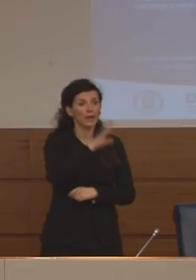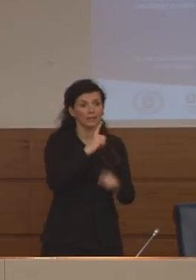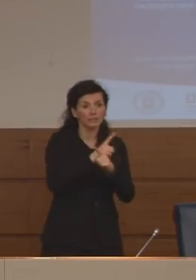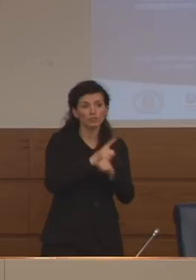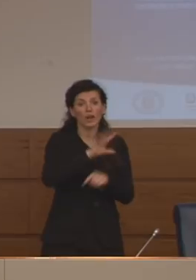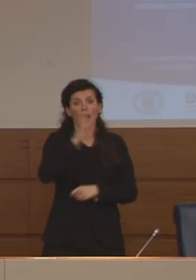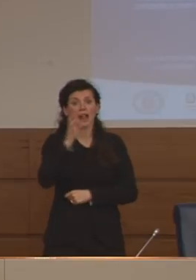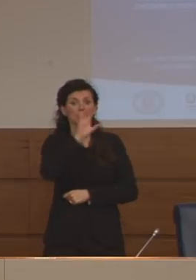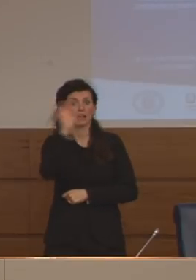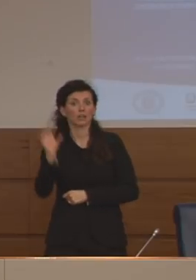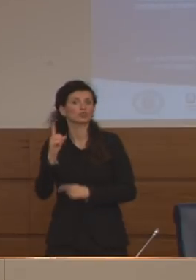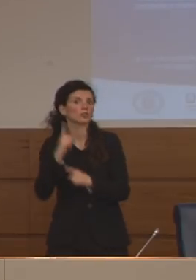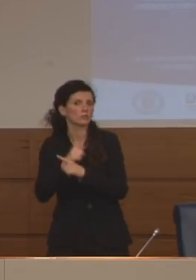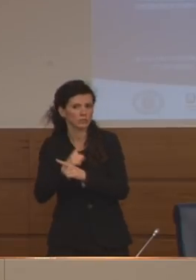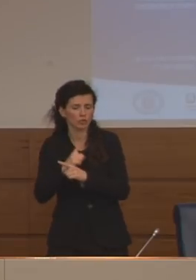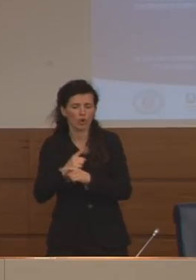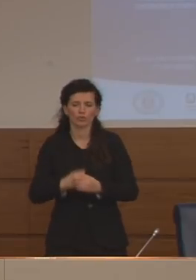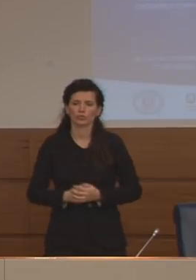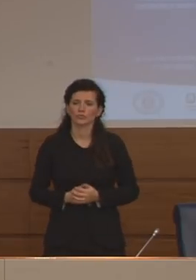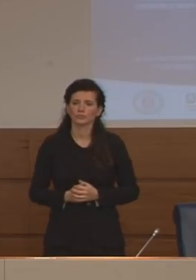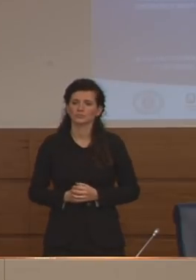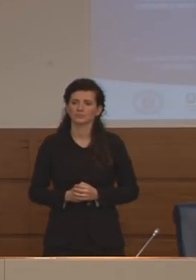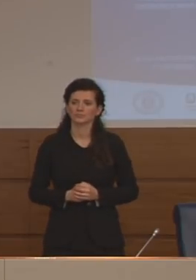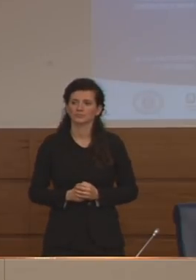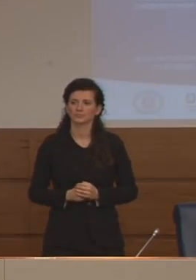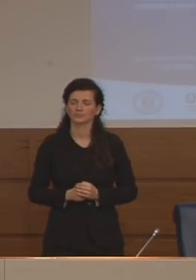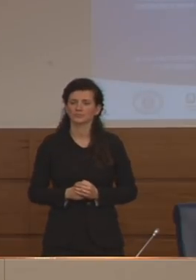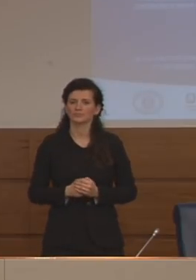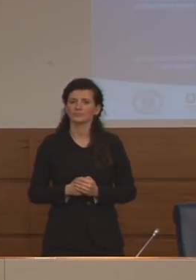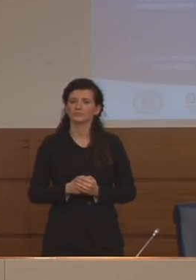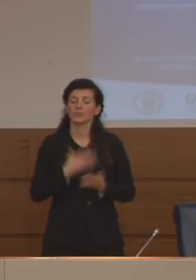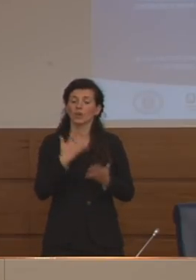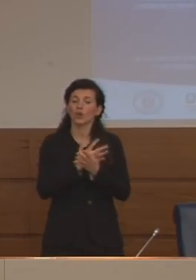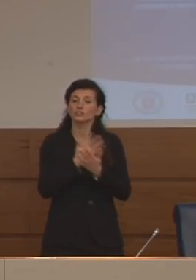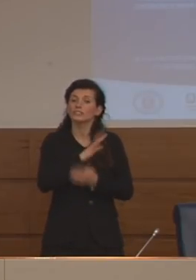Un'altra notizia positiva è quella che arriva dallo Spallanzani. Per la prima